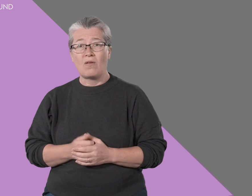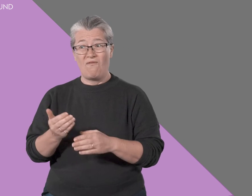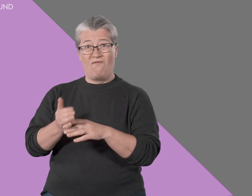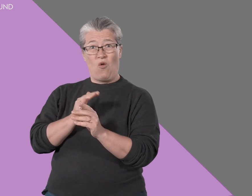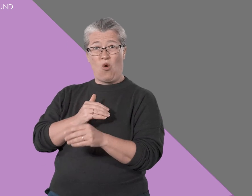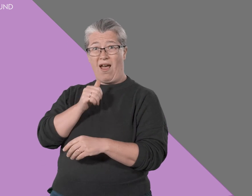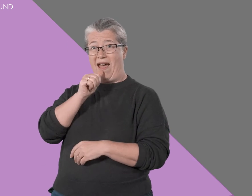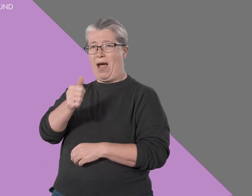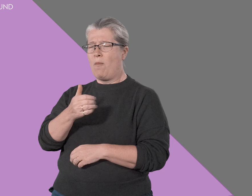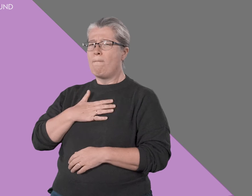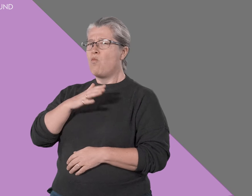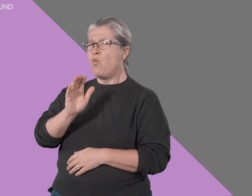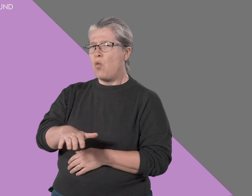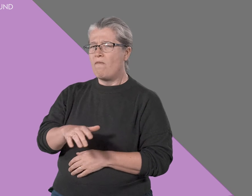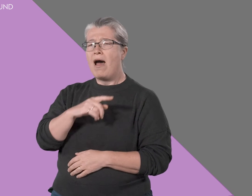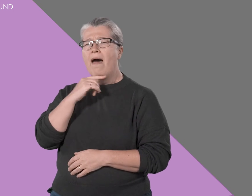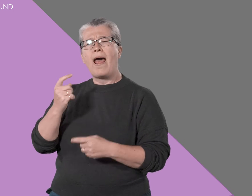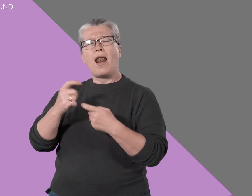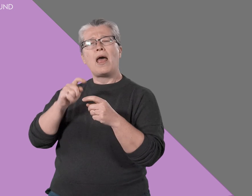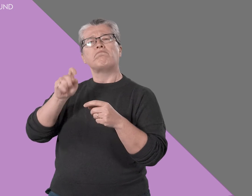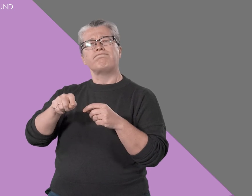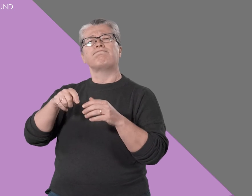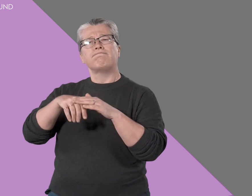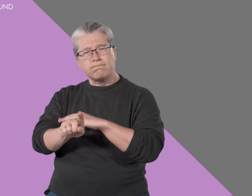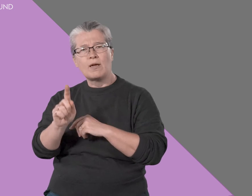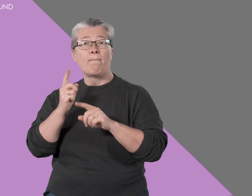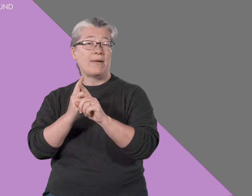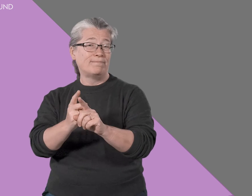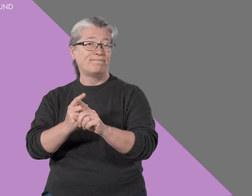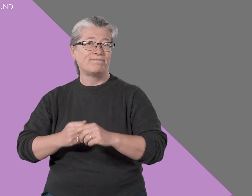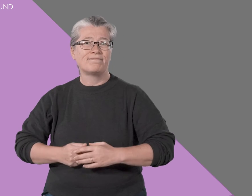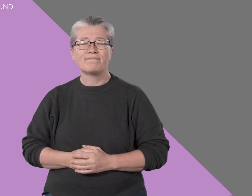Du behöver inte anmäla dig, klicka bara på länken så är du med.